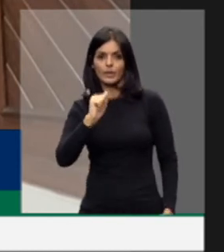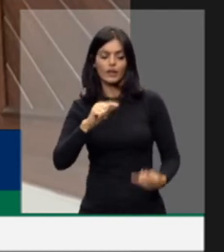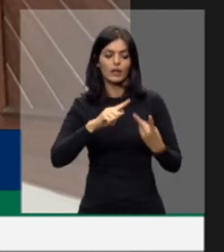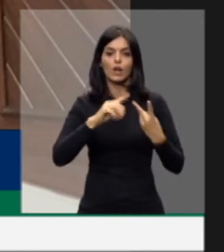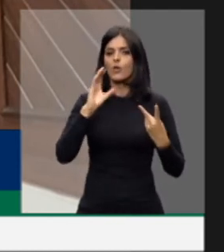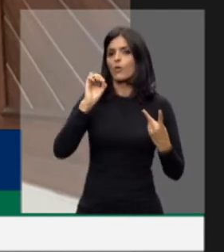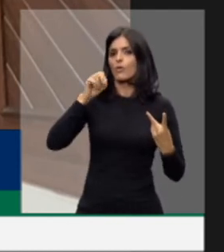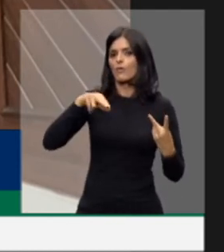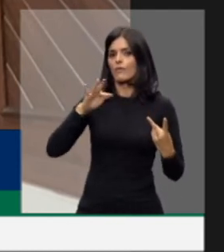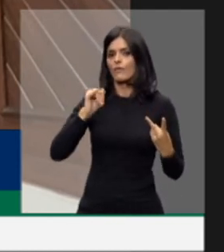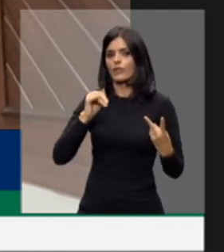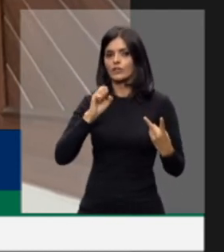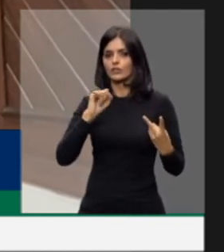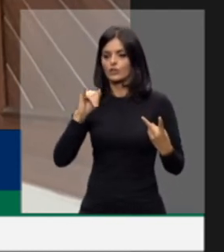PERMITINDO O CONVÊNIOAMENTE